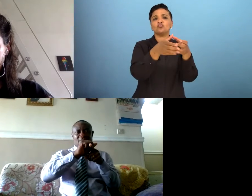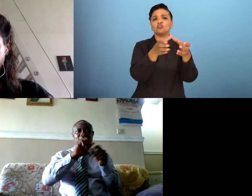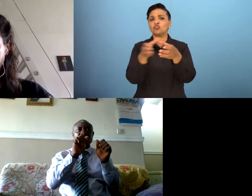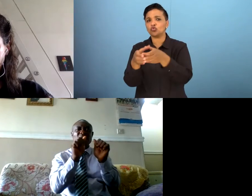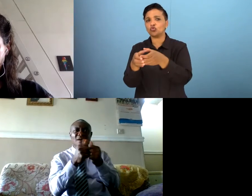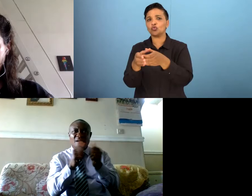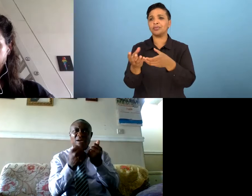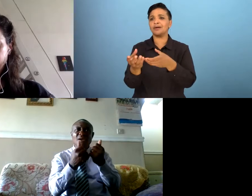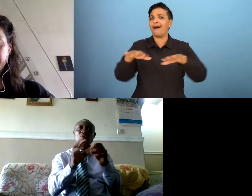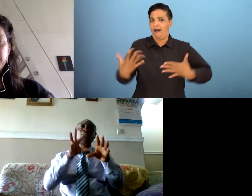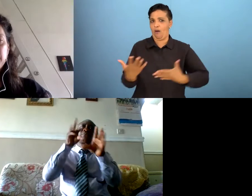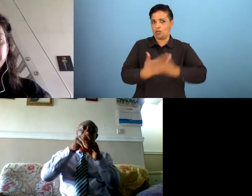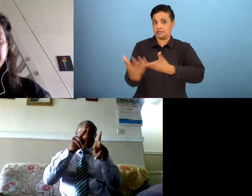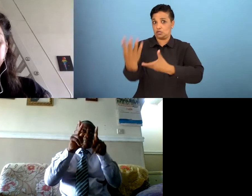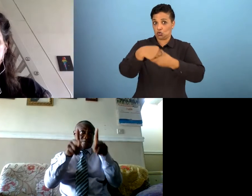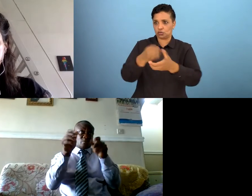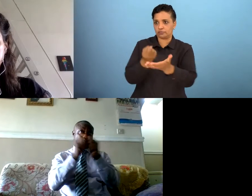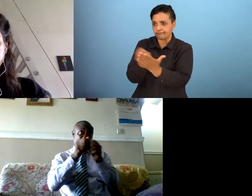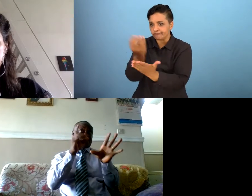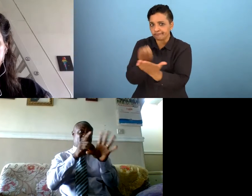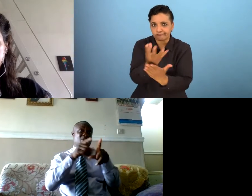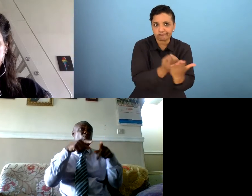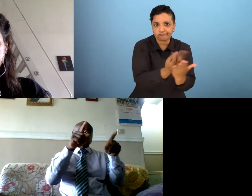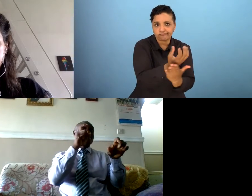hallazgos, se recomendó que se considere una campaña de sensibilización para familiarizar a los gobiernos y las agencias sobre